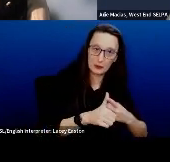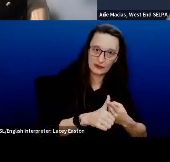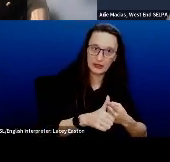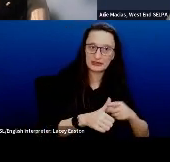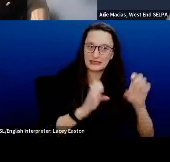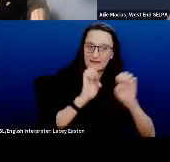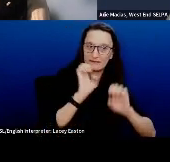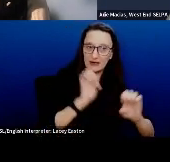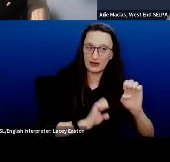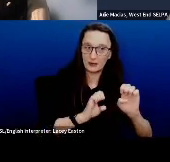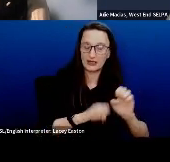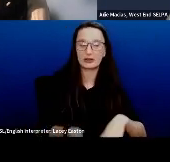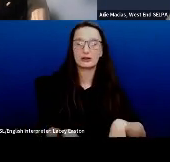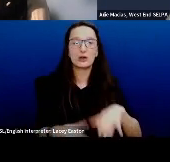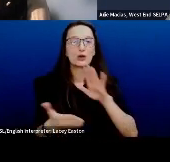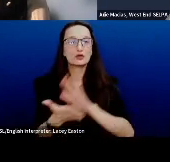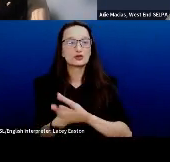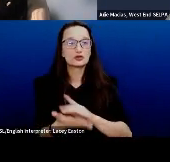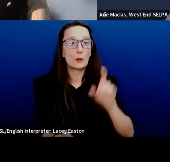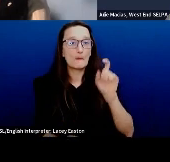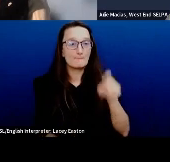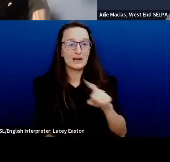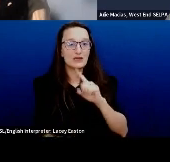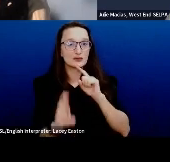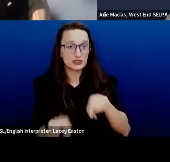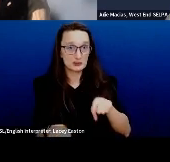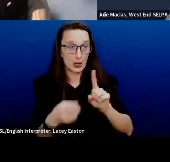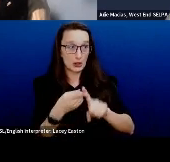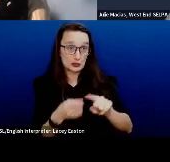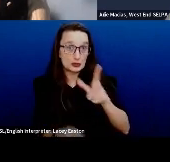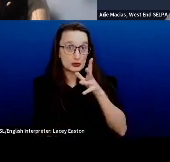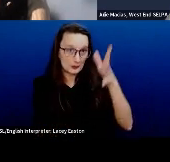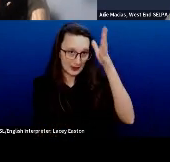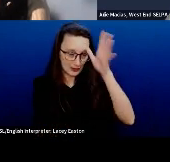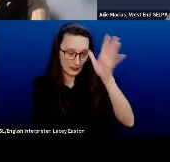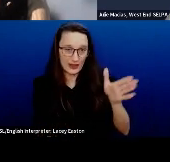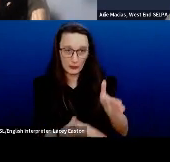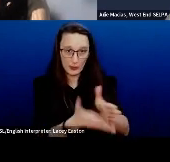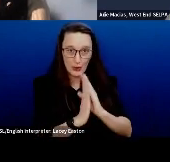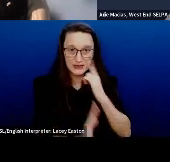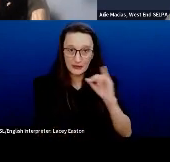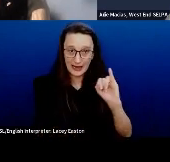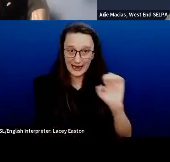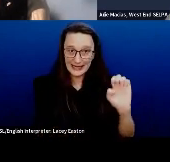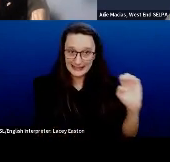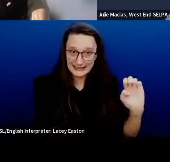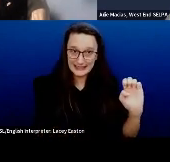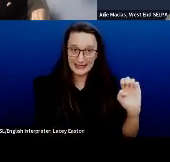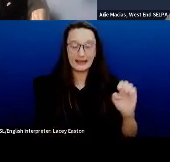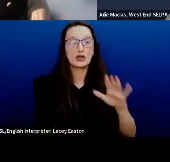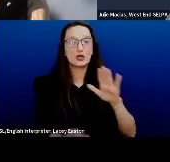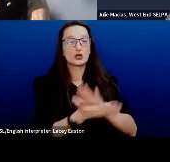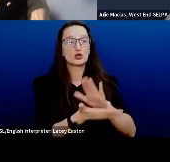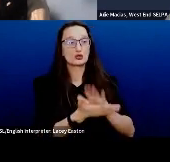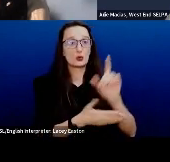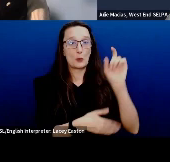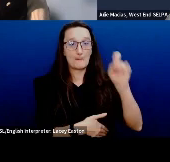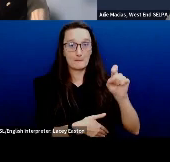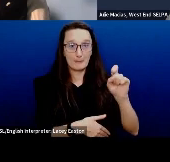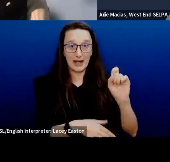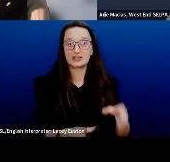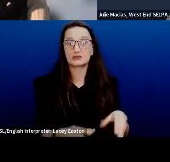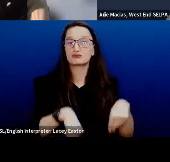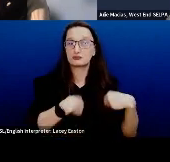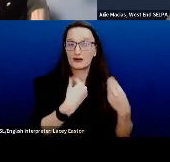solicitud de los padres de una IEE deben aprobar y proporcionar información o presentar un